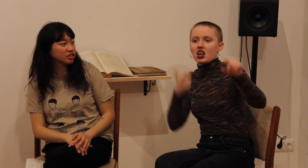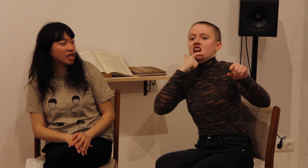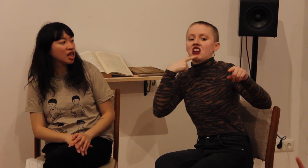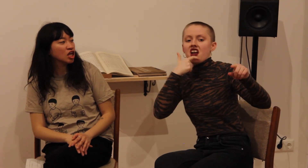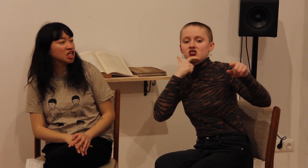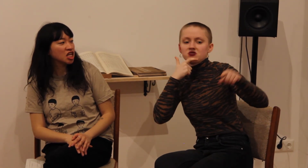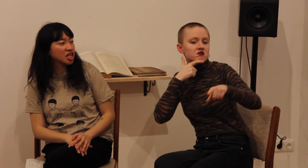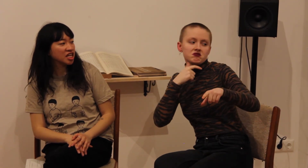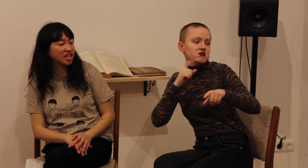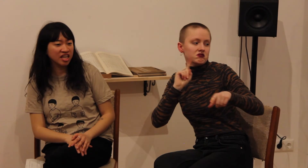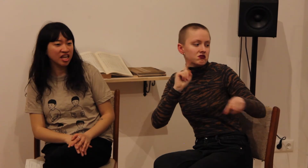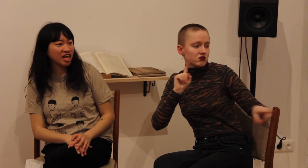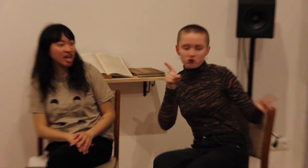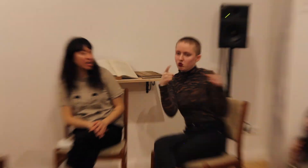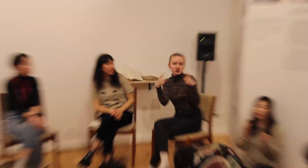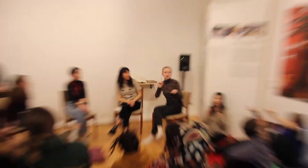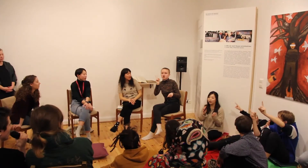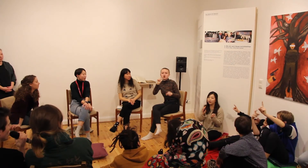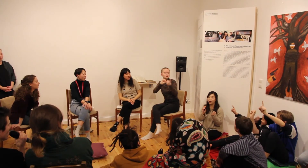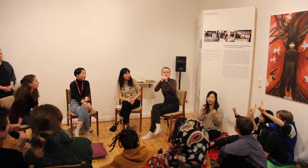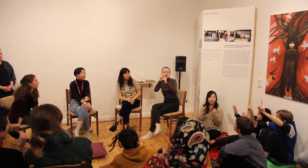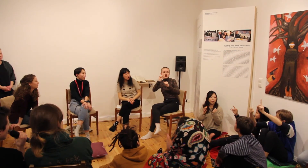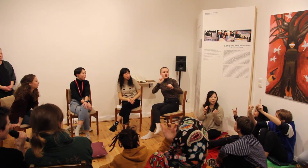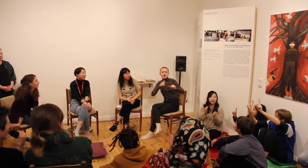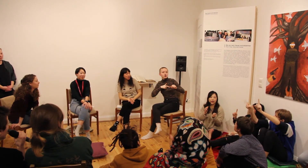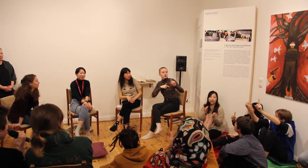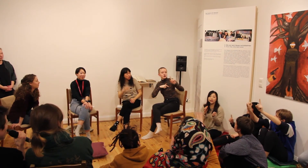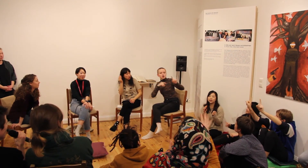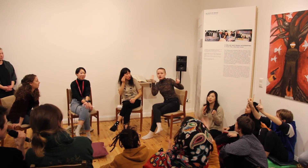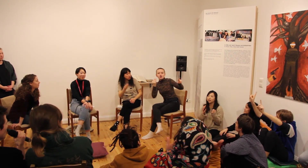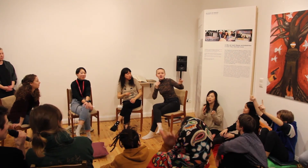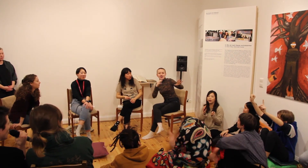Englisch, Nein. Musik, nein. Auch nicht Sport.